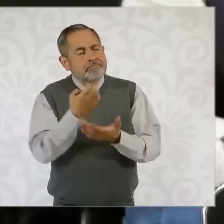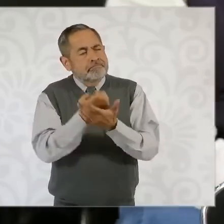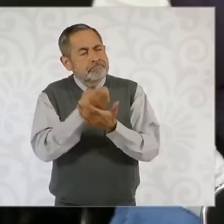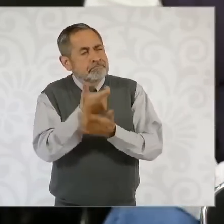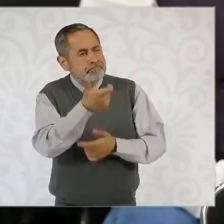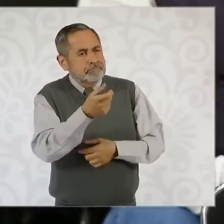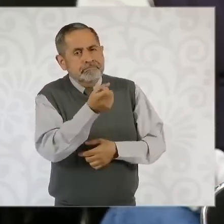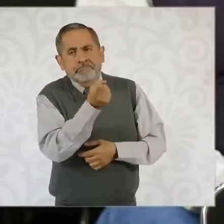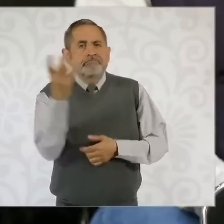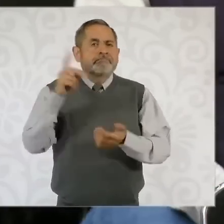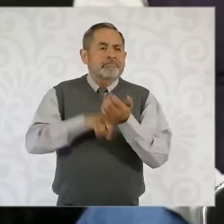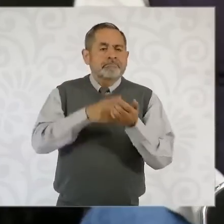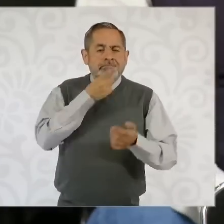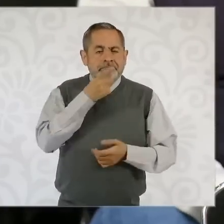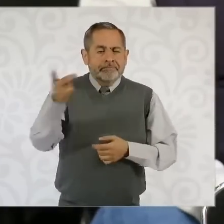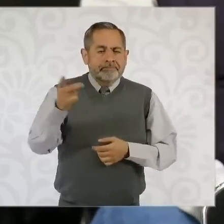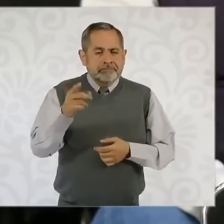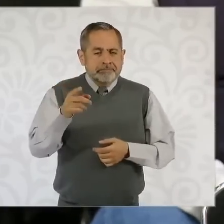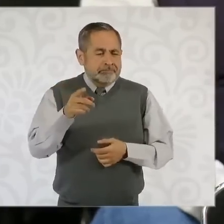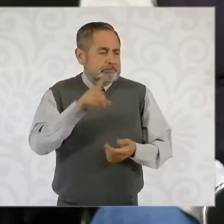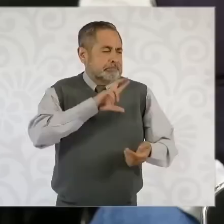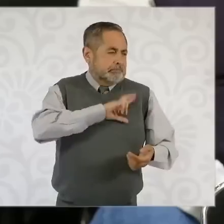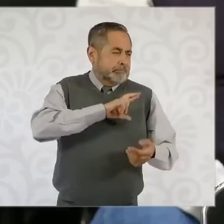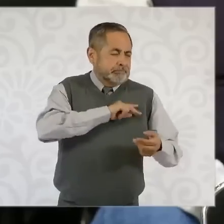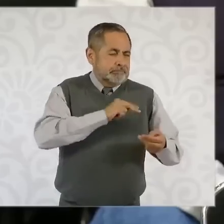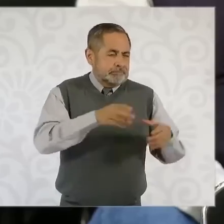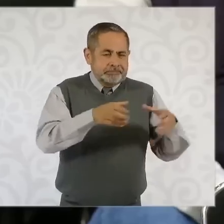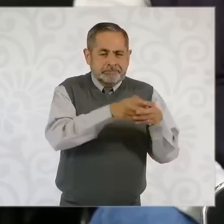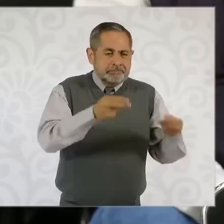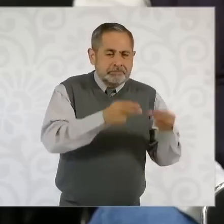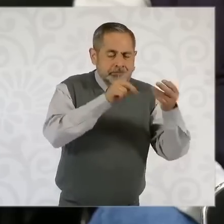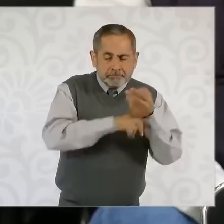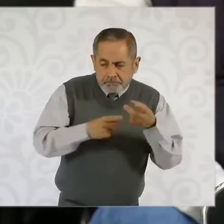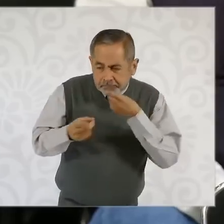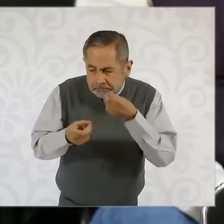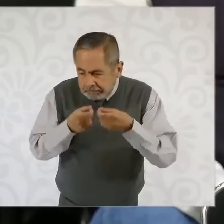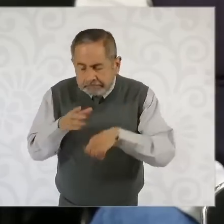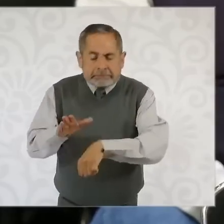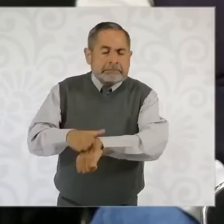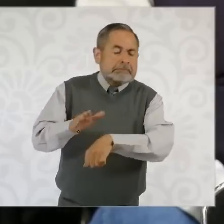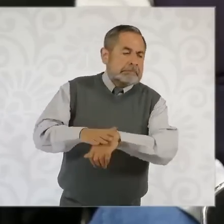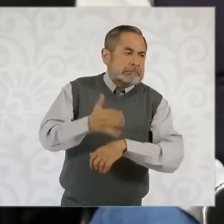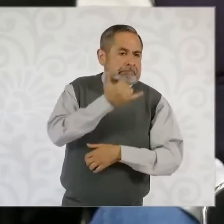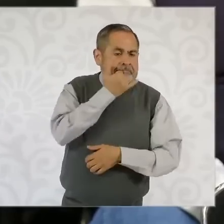centro de estudios económicos del sector privado han comenzado Pues a advertir un un riesgo para